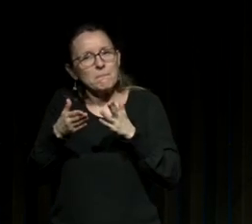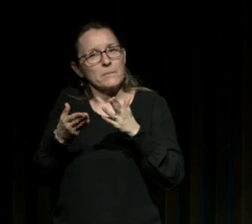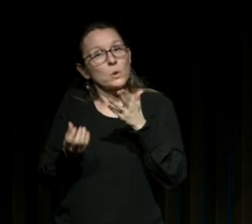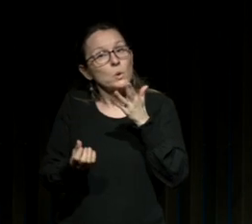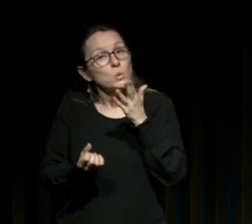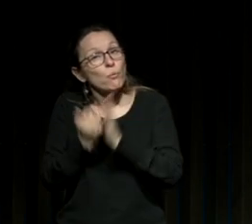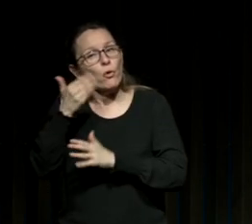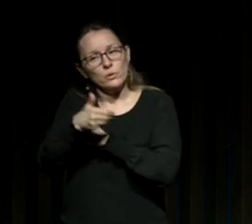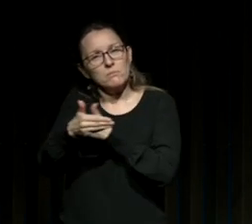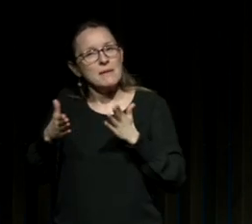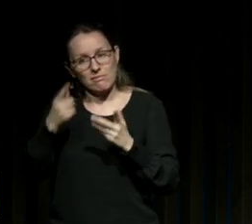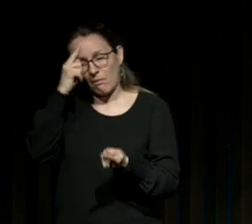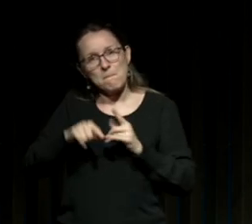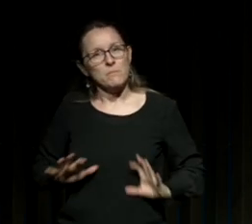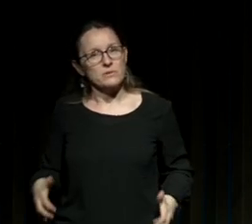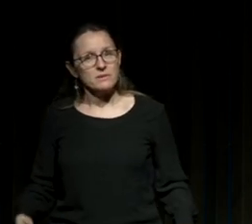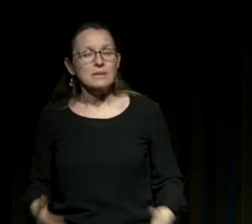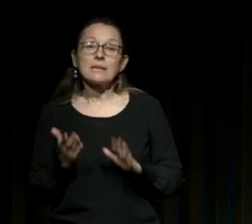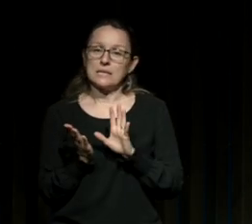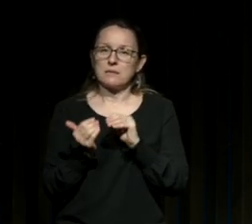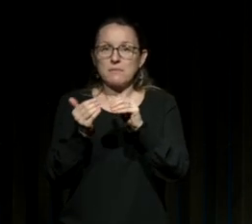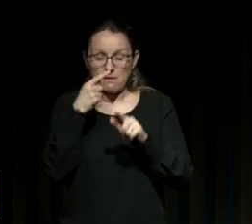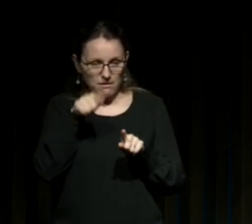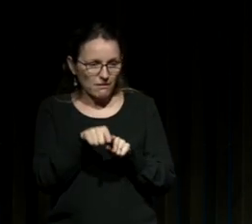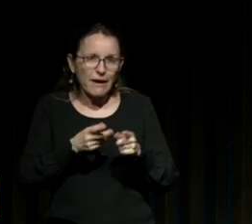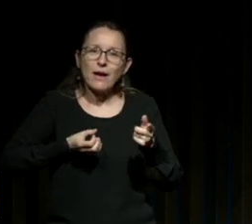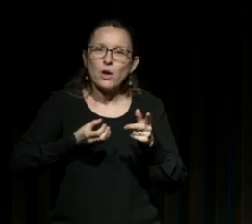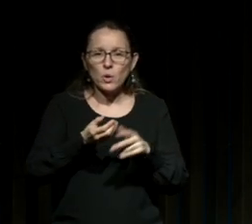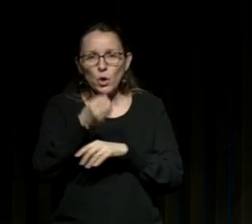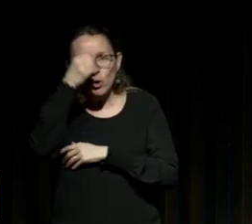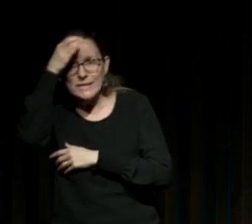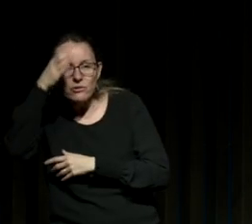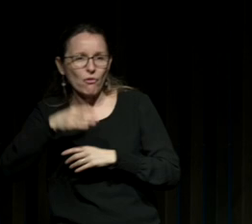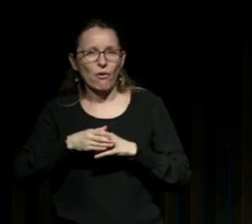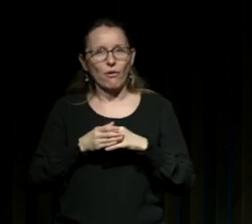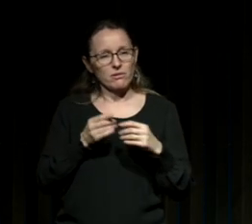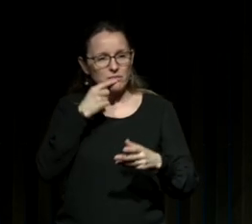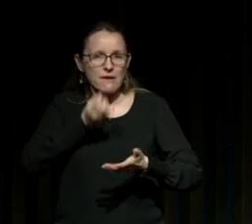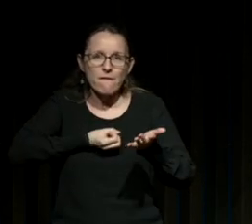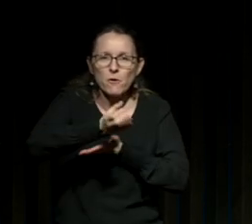formation vous permettre d'améliorer bien sûr la prise en charge des patients mais aussi le regard